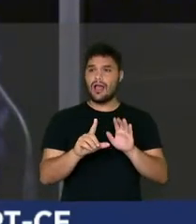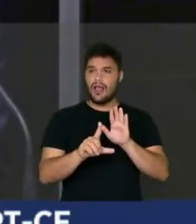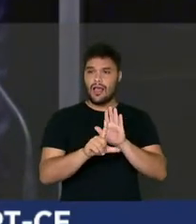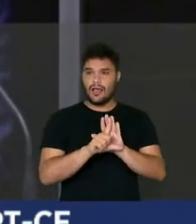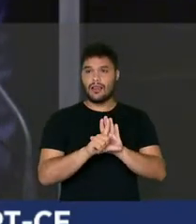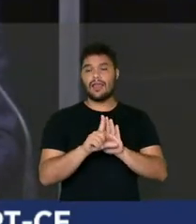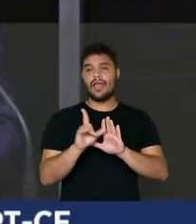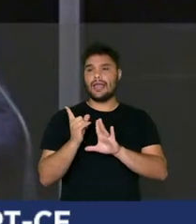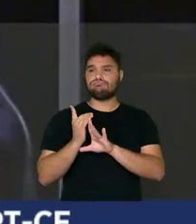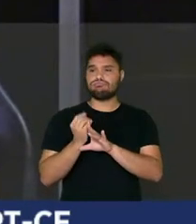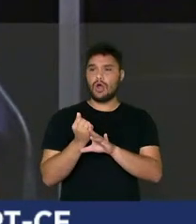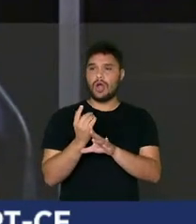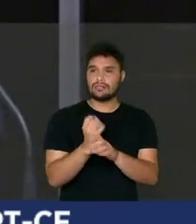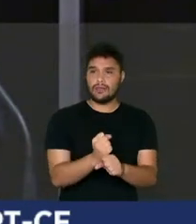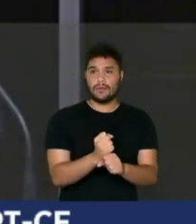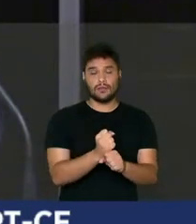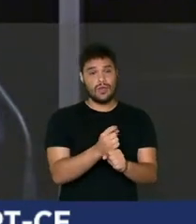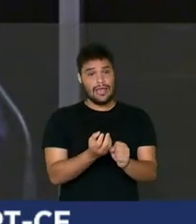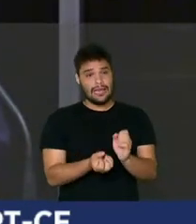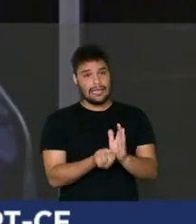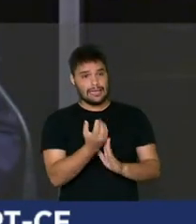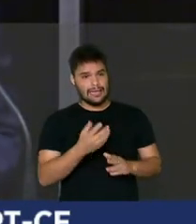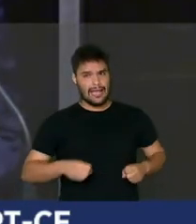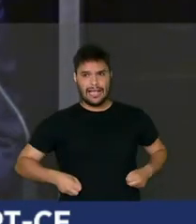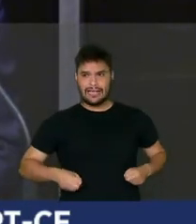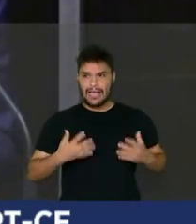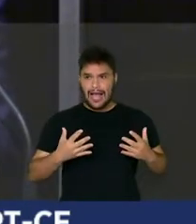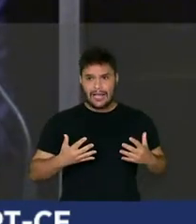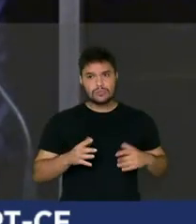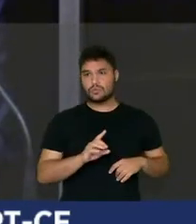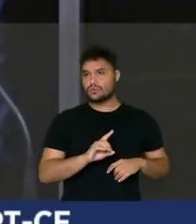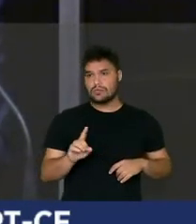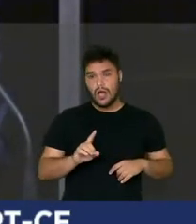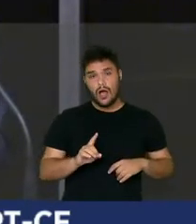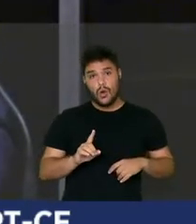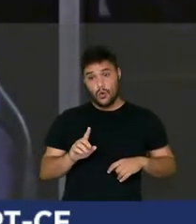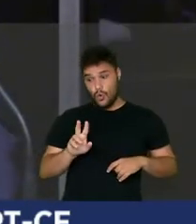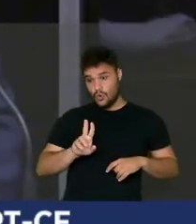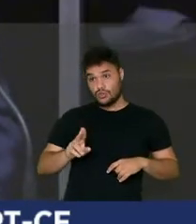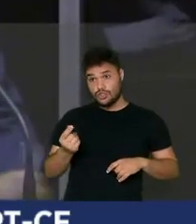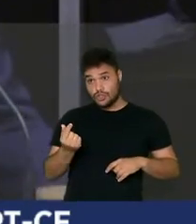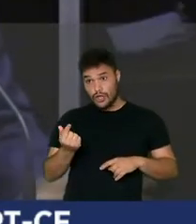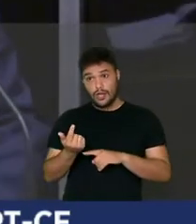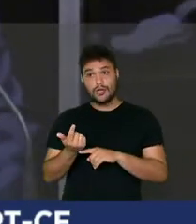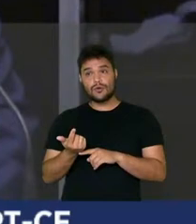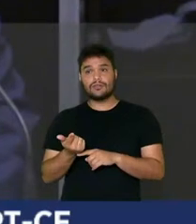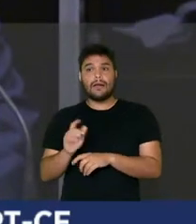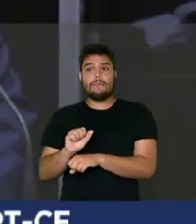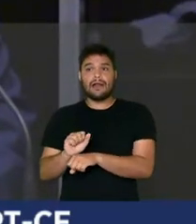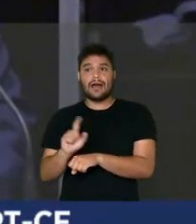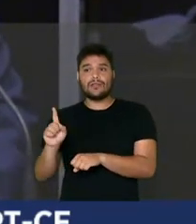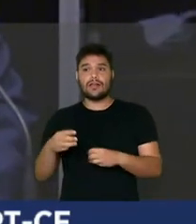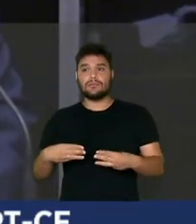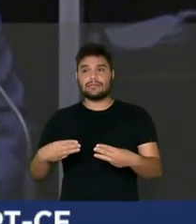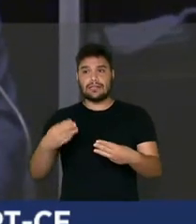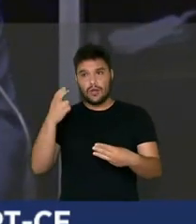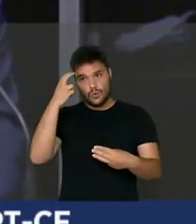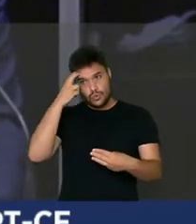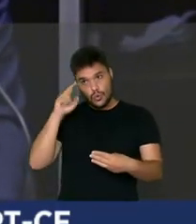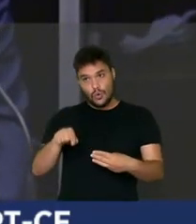INCLUI QUE ESTÁ DENTRO DA LEI ORÇAMENTÁRIA ANUAL NÃO CRIA DESPESAS, APENAS UTILIZA RECURSOS QUE NÃO ESTÃO SENDO UTILIZADOS NO ÂMBITO DO MINISTÉRIO DA CULTURA. E VOU